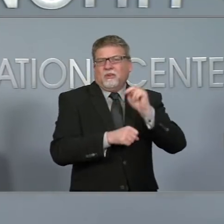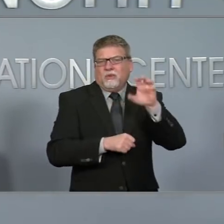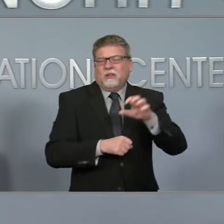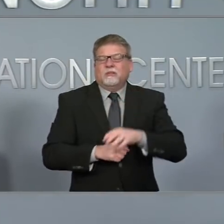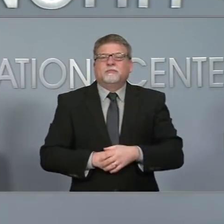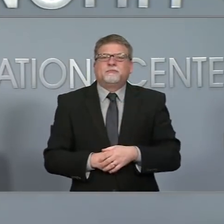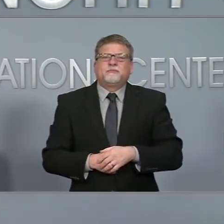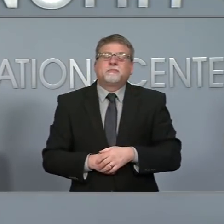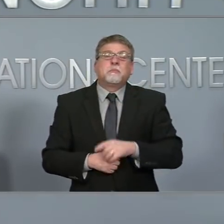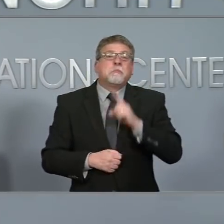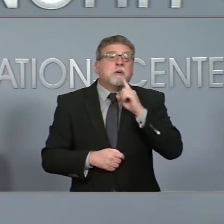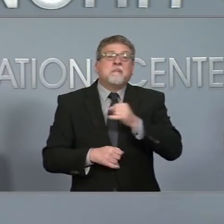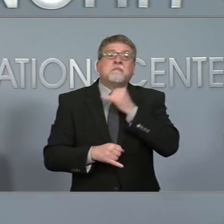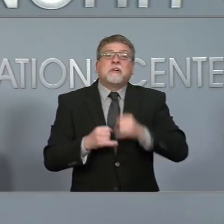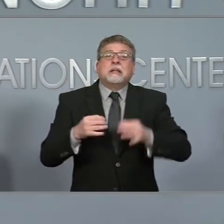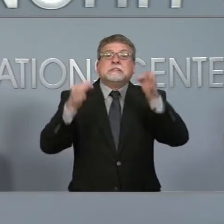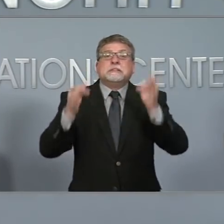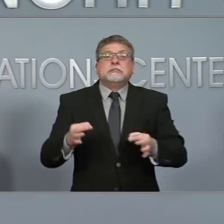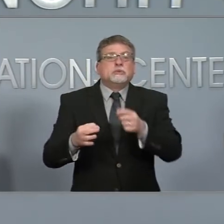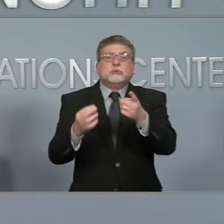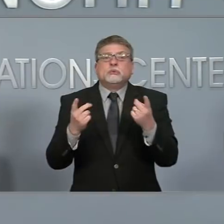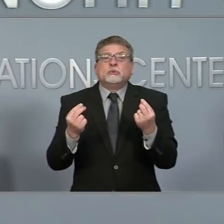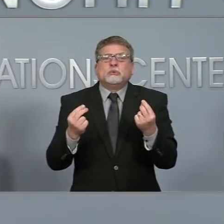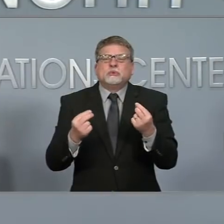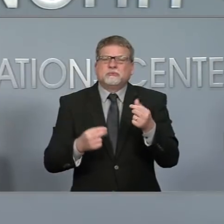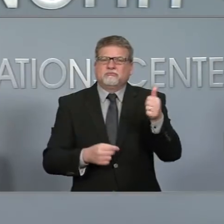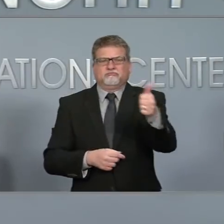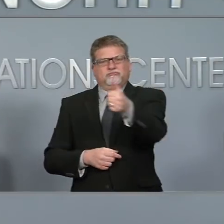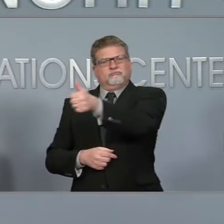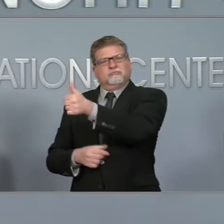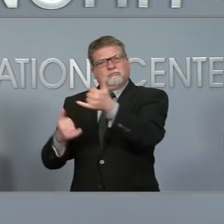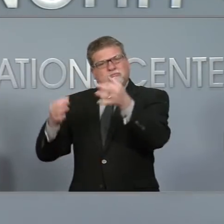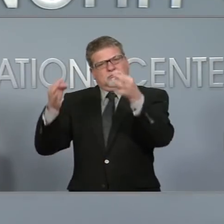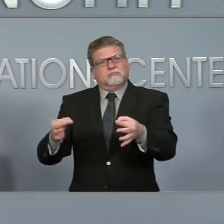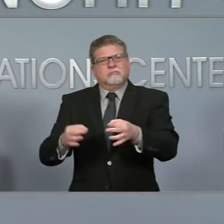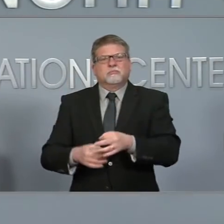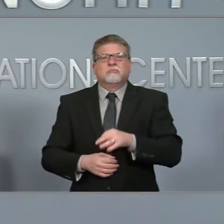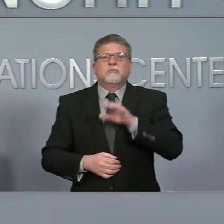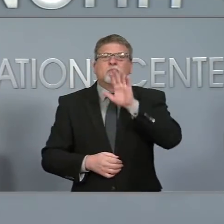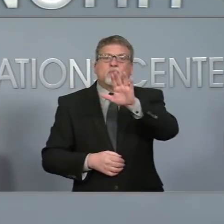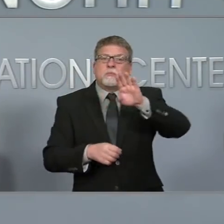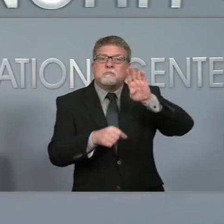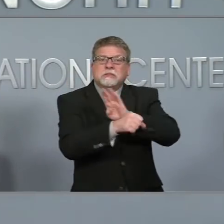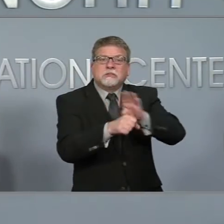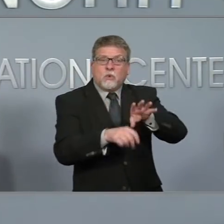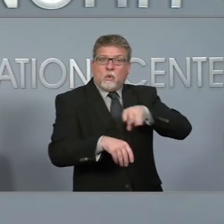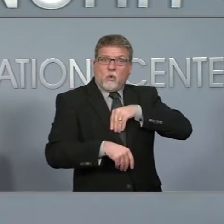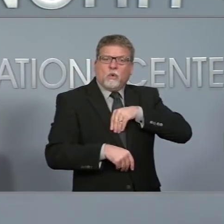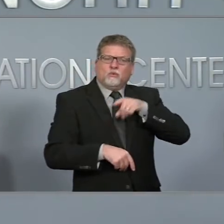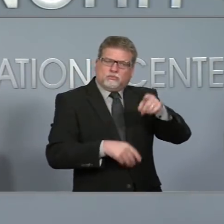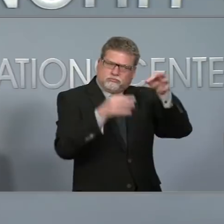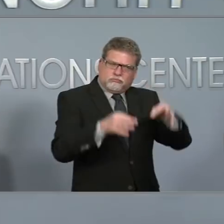sobre mascarillas. La trayectoria recomendada para terminar el requisito.